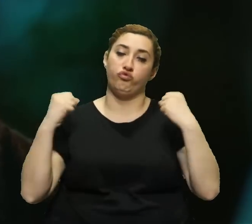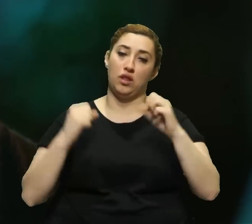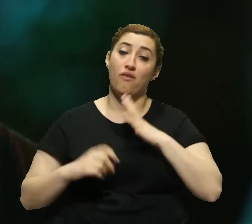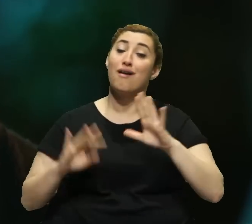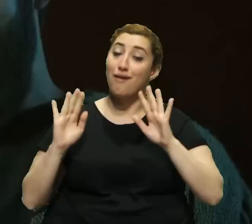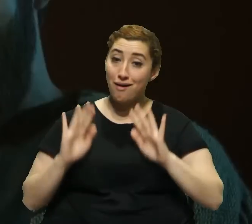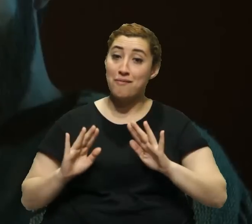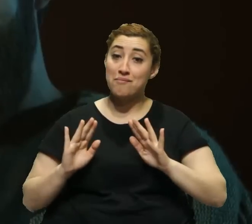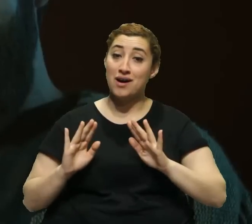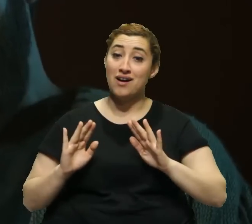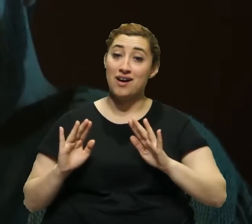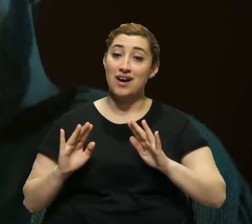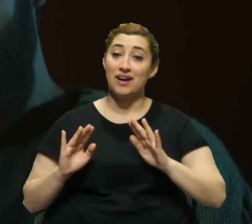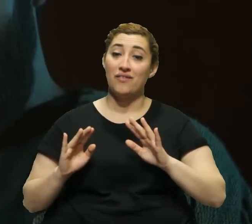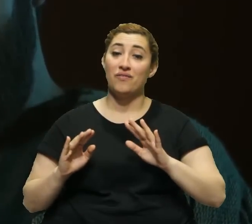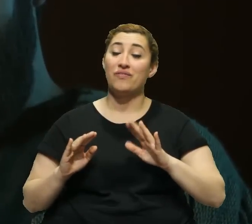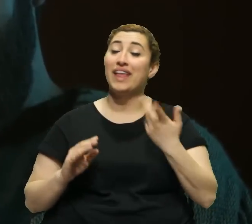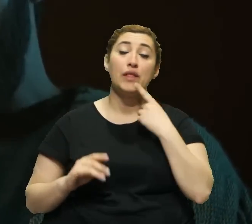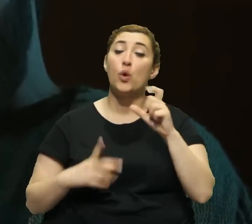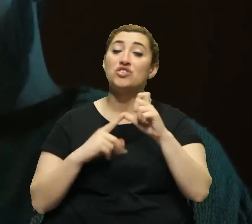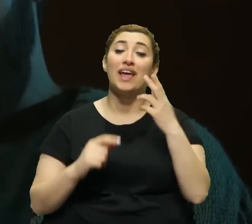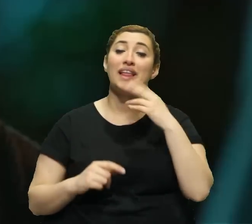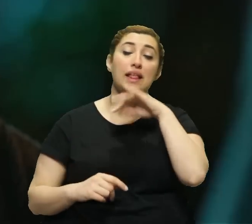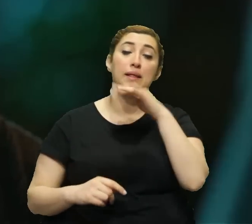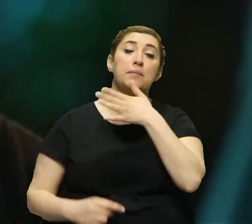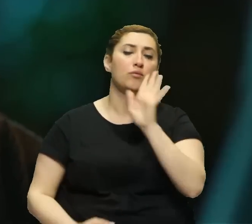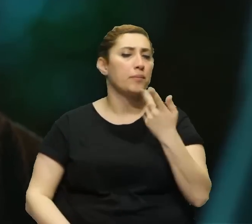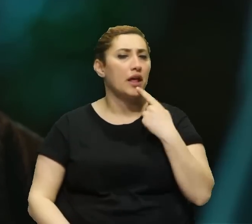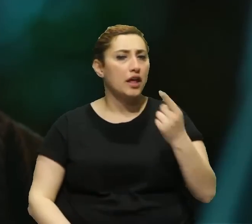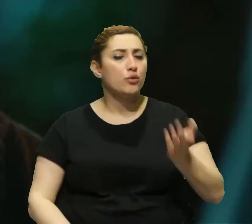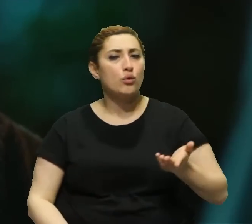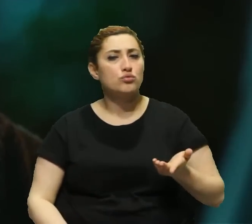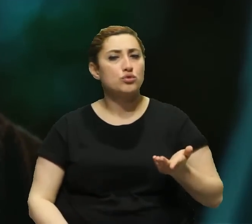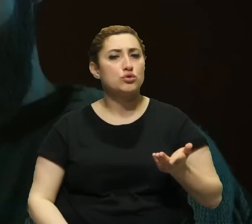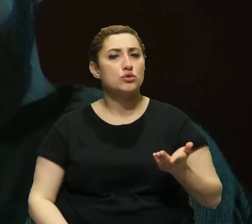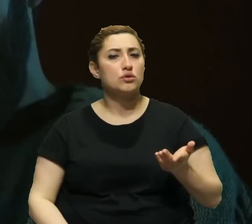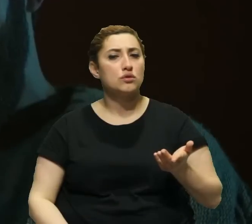Ama ne der Şeyh deden bilmez misin? Ne der imiş Şeyh dedem?